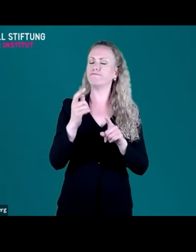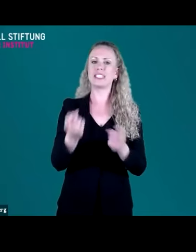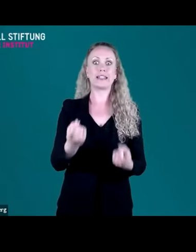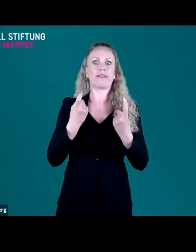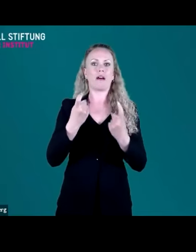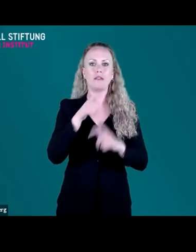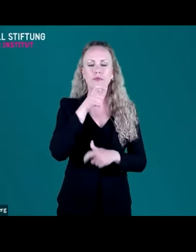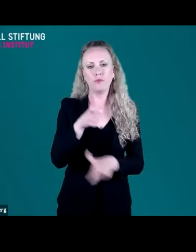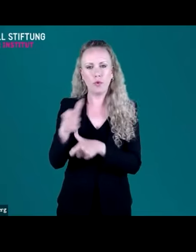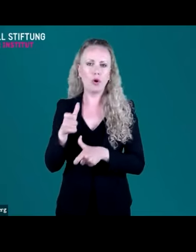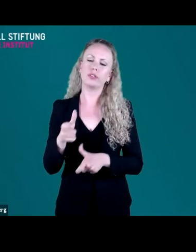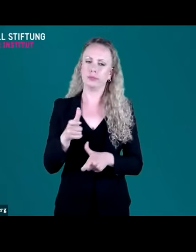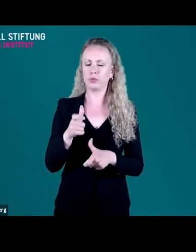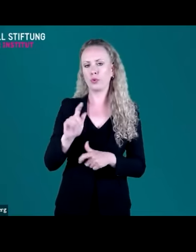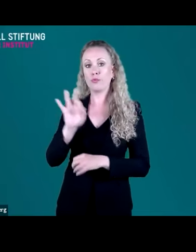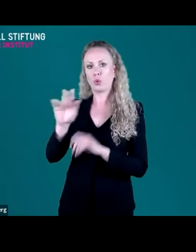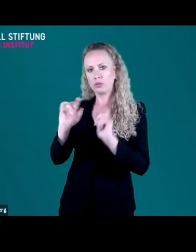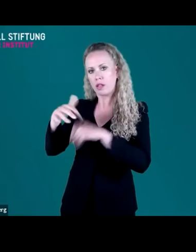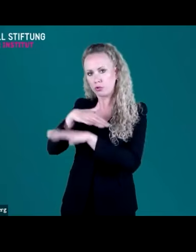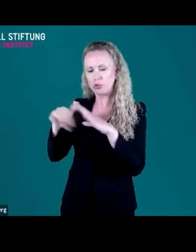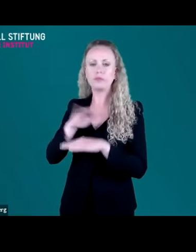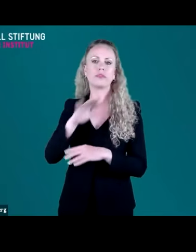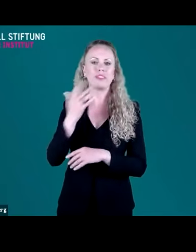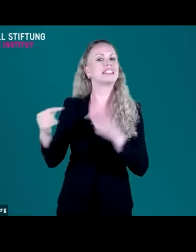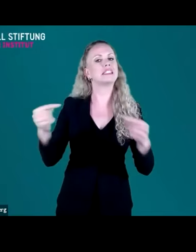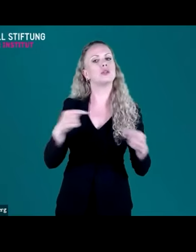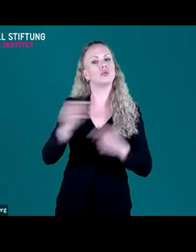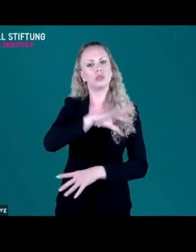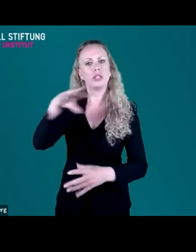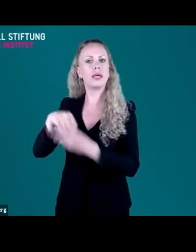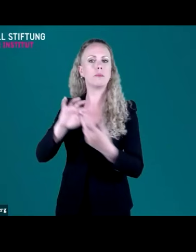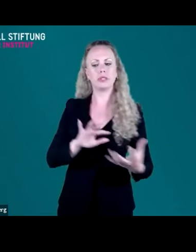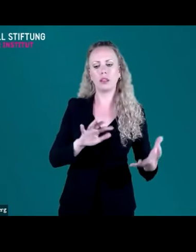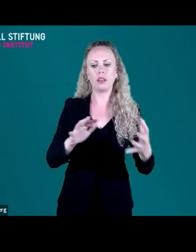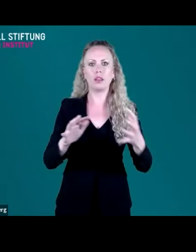und verschiedene Diskurse und verschieben das politische Klima nach rechts.